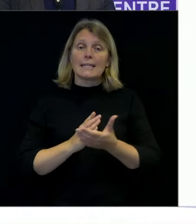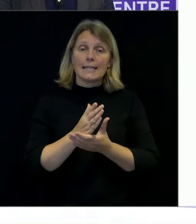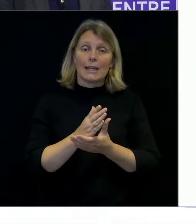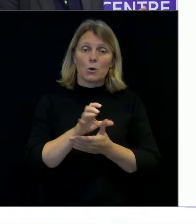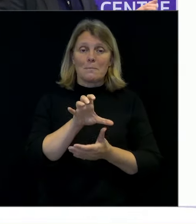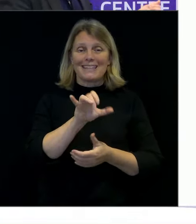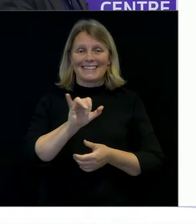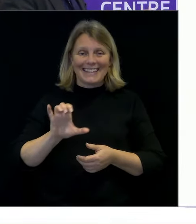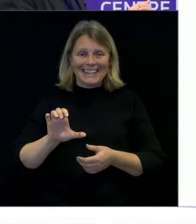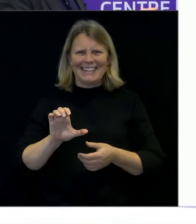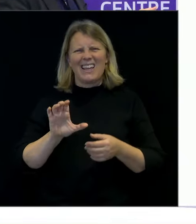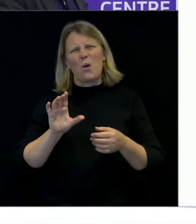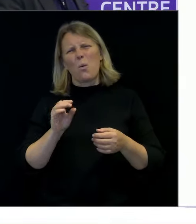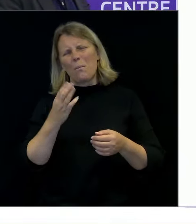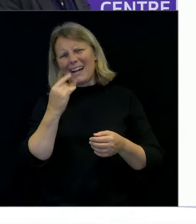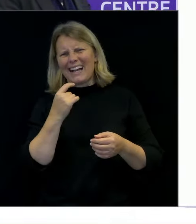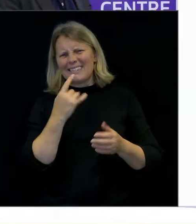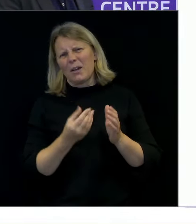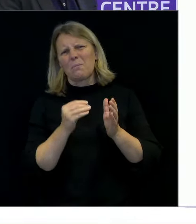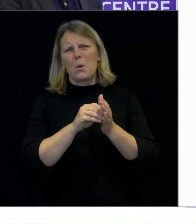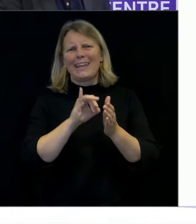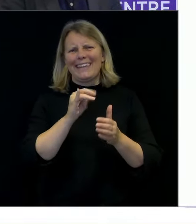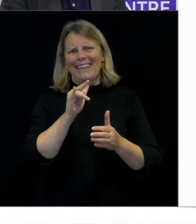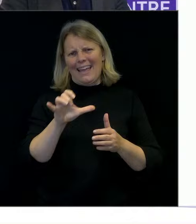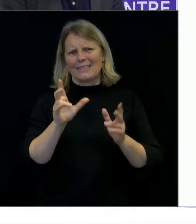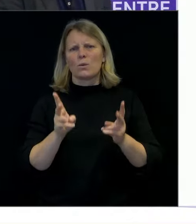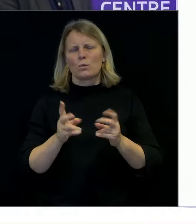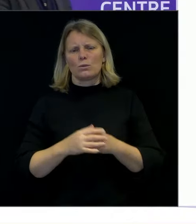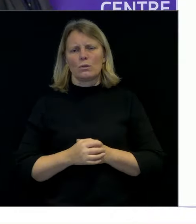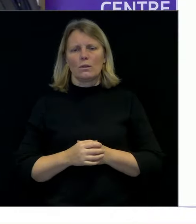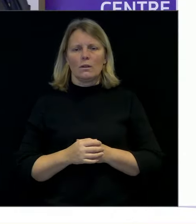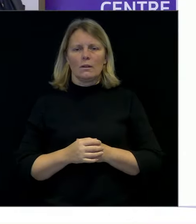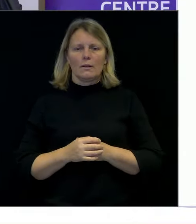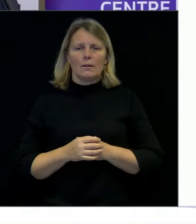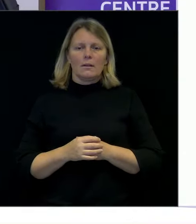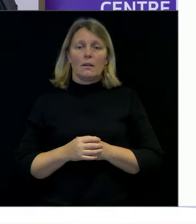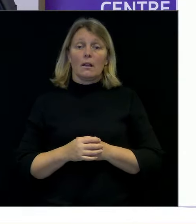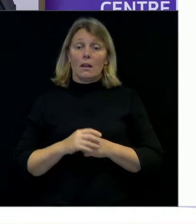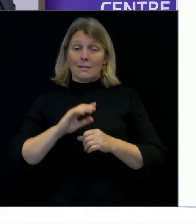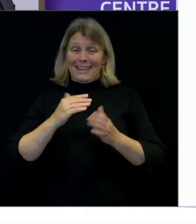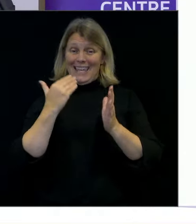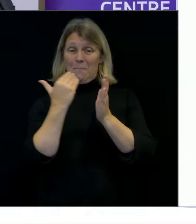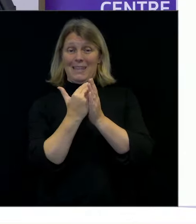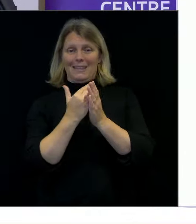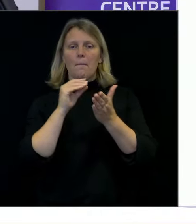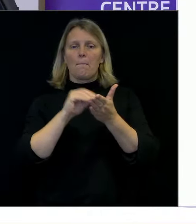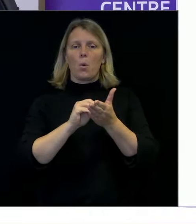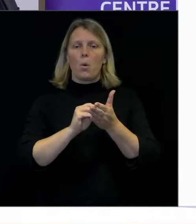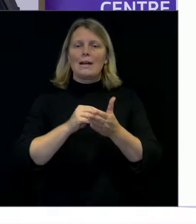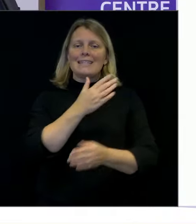Det bevakar vi via SiS. Sedan i mitten står det "tjänster och icke-digital information".